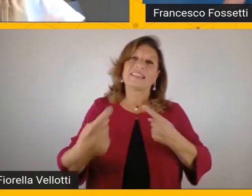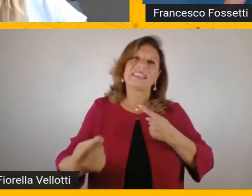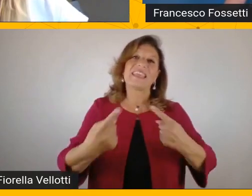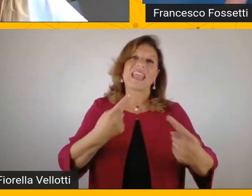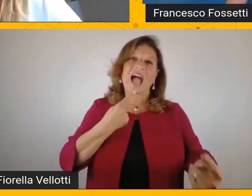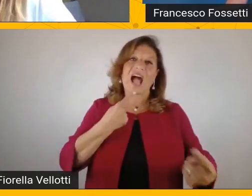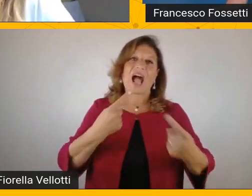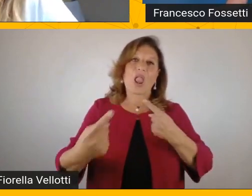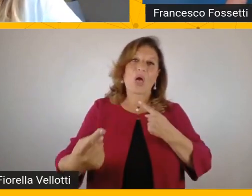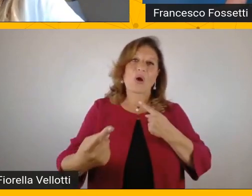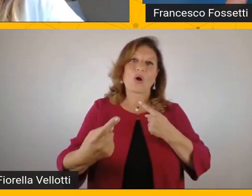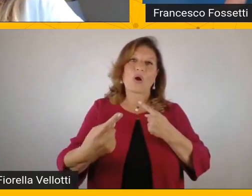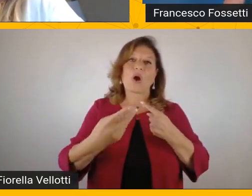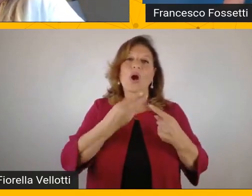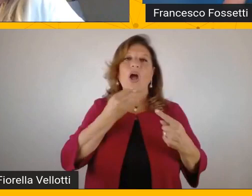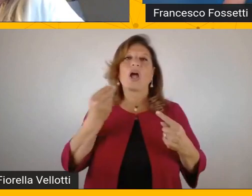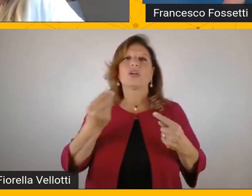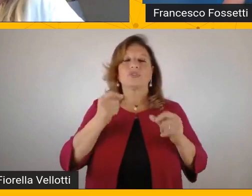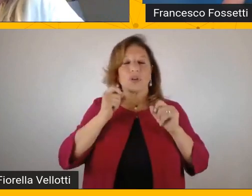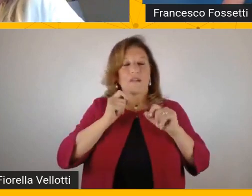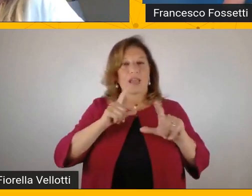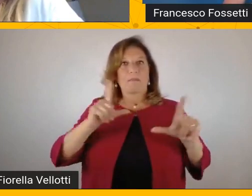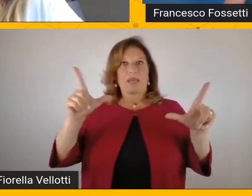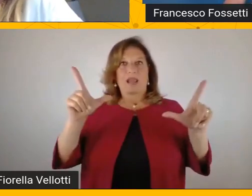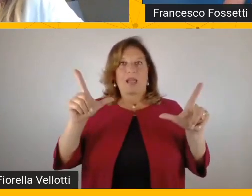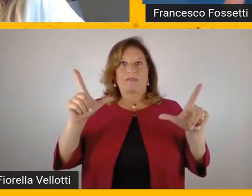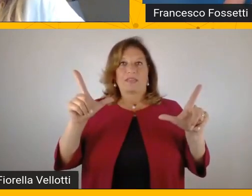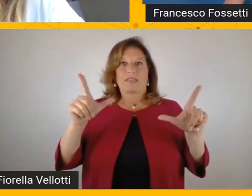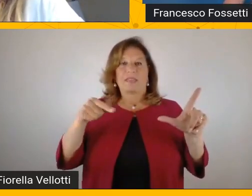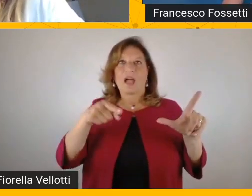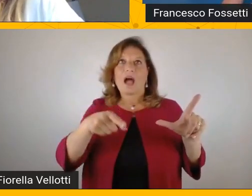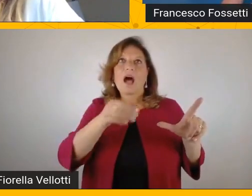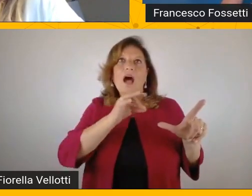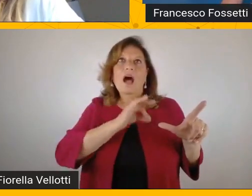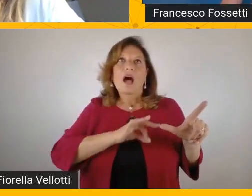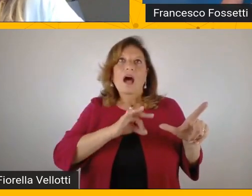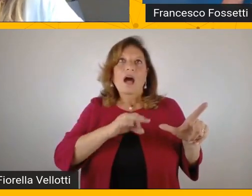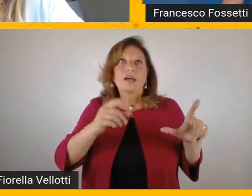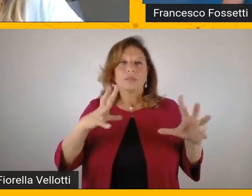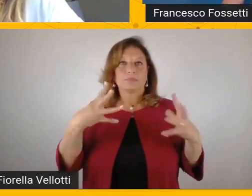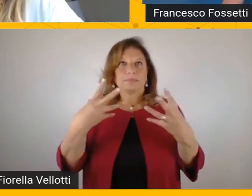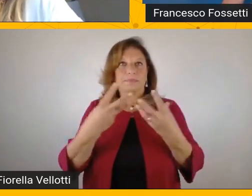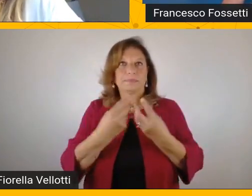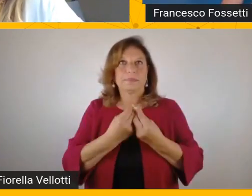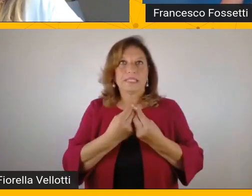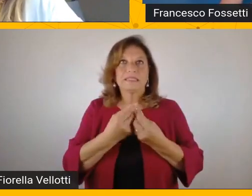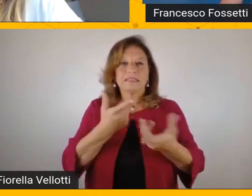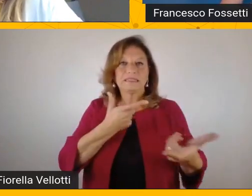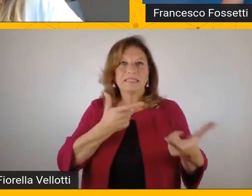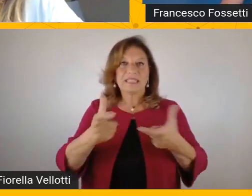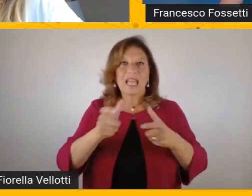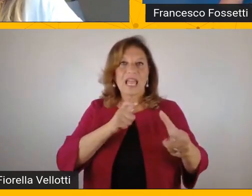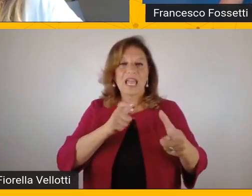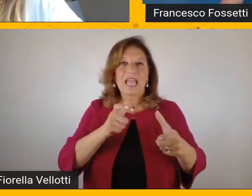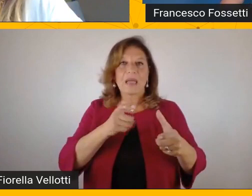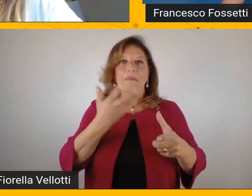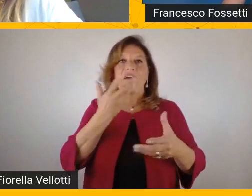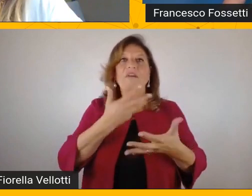un dialogo e i più giovani restano meravigliati e affascinati da questo interesse